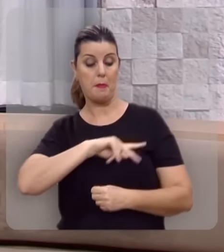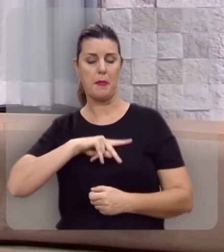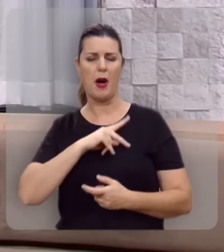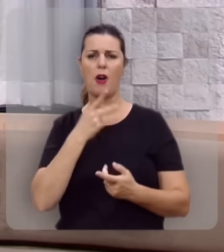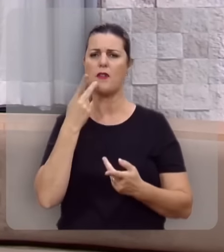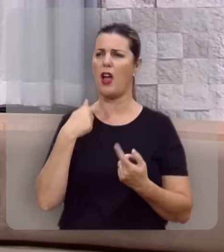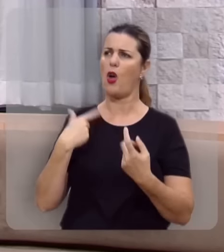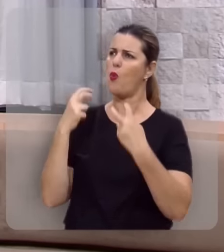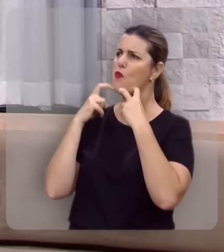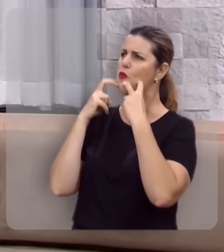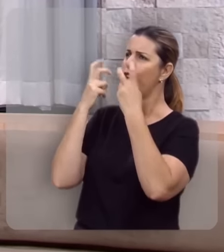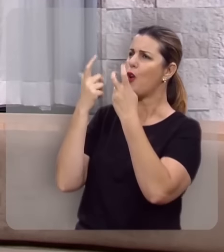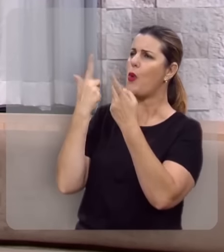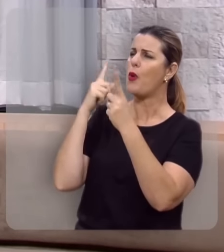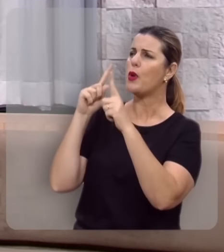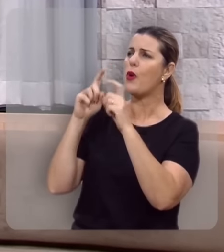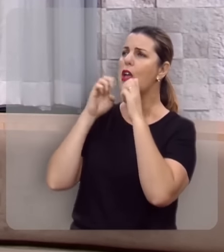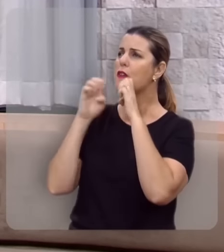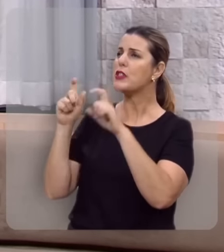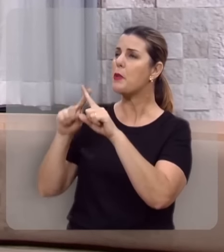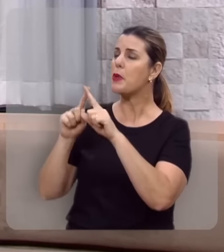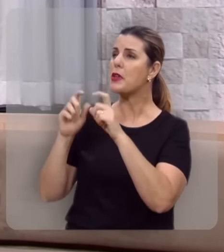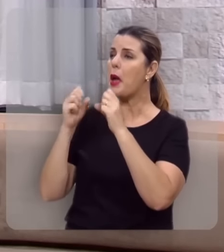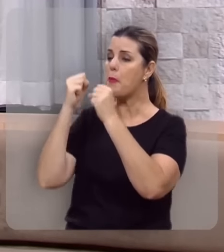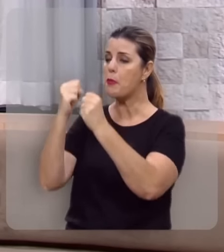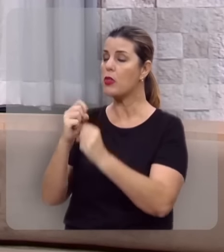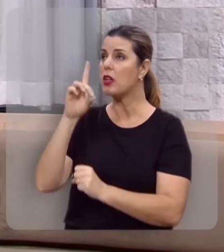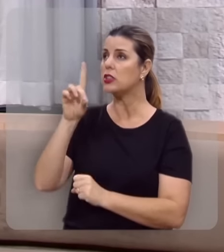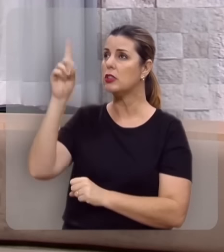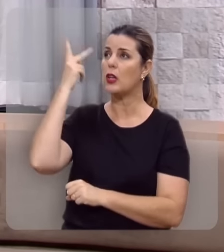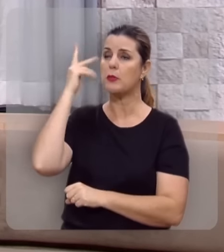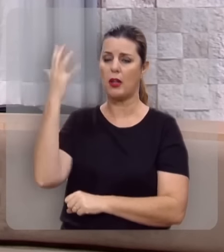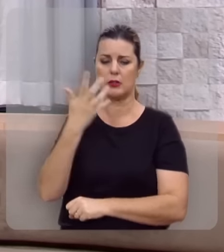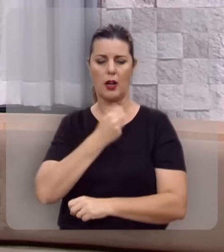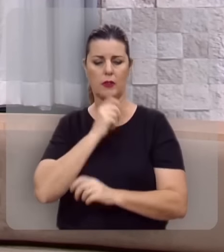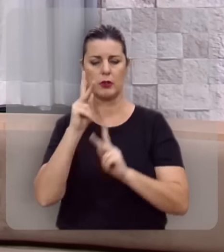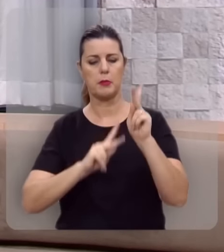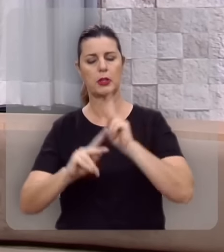do Evangelho, porque o Evangelho é o poder de Deus para salvação de todo aquele que crê",